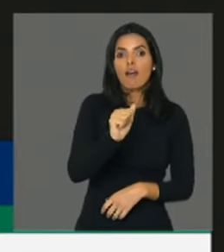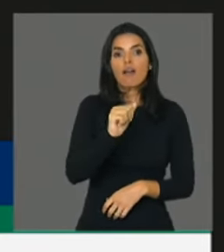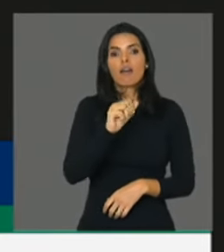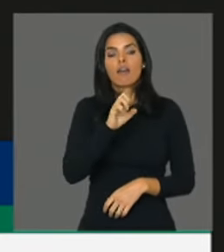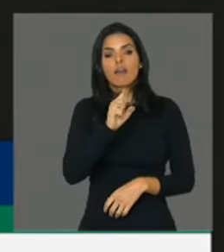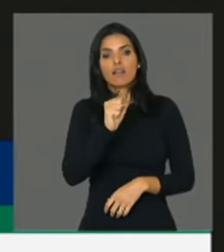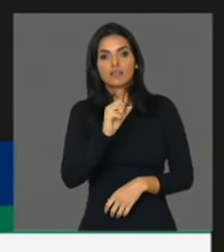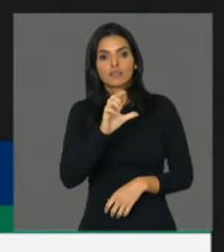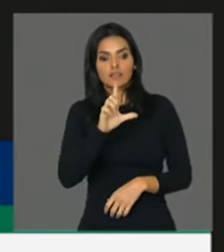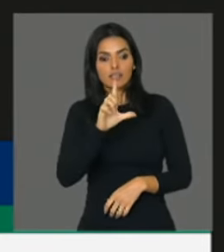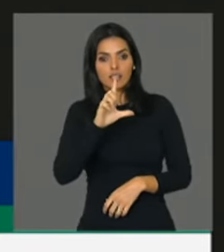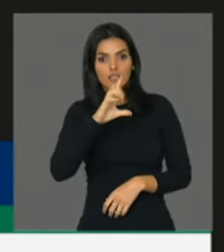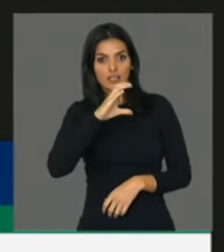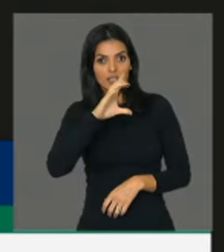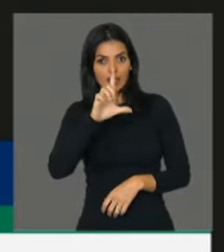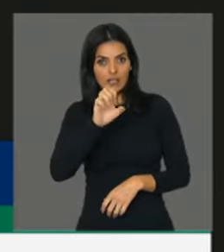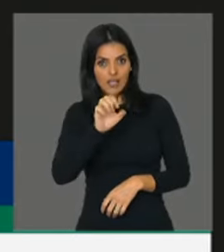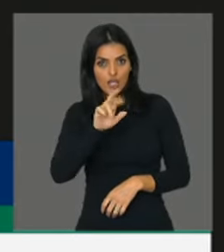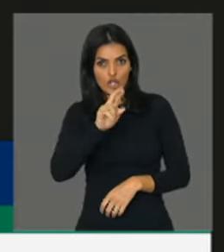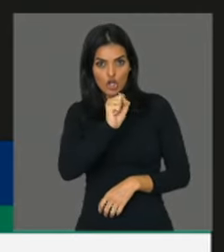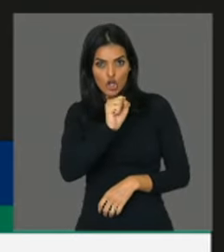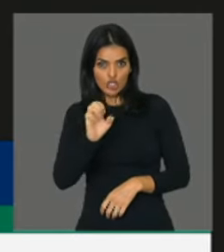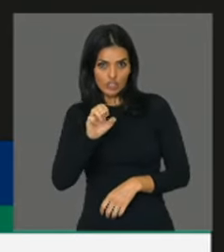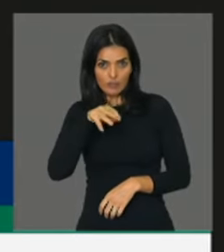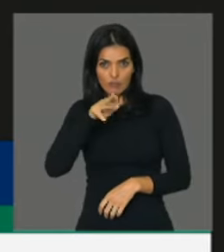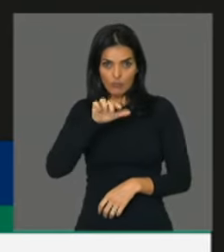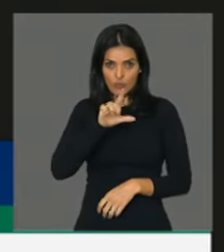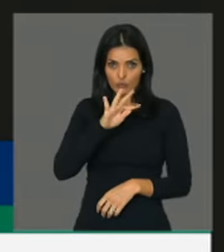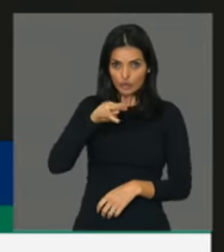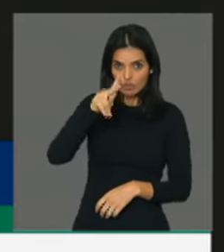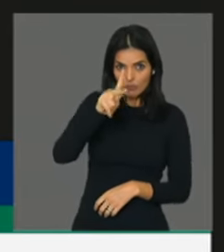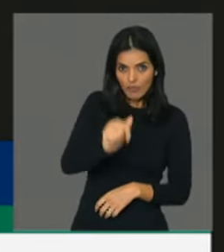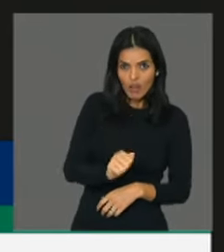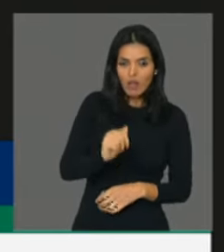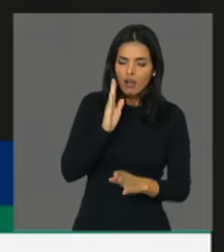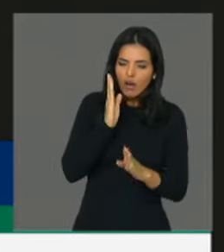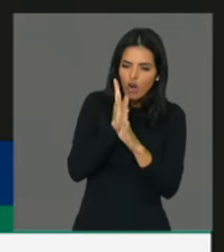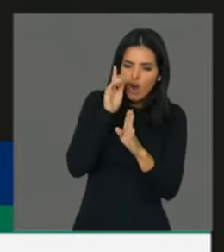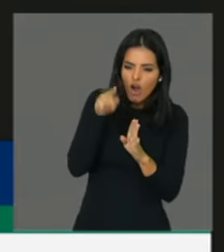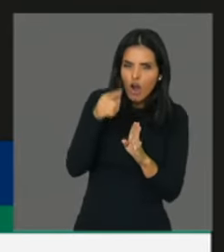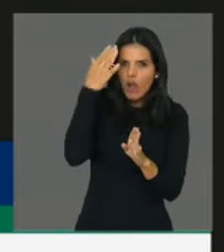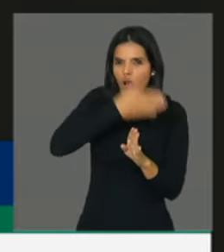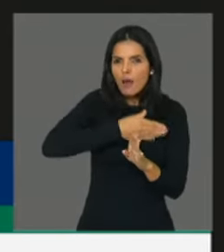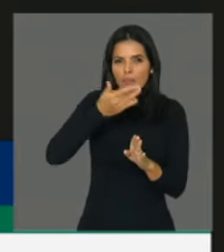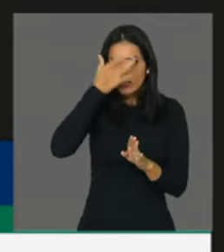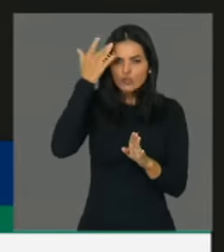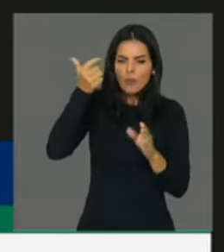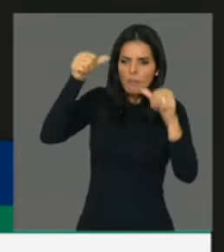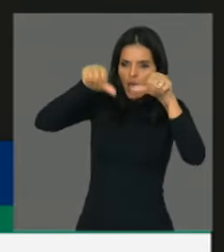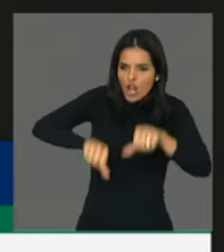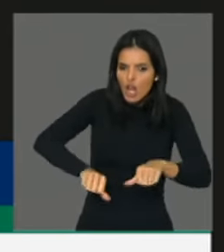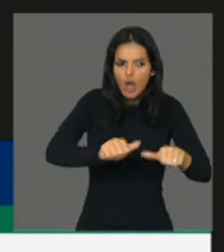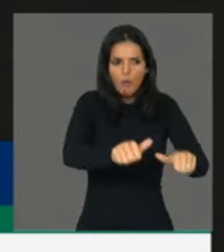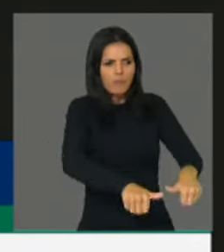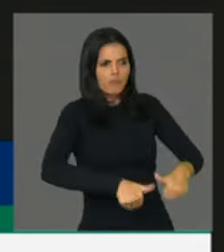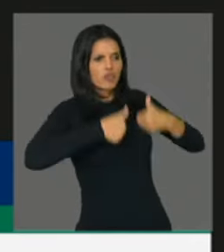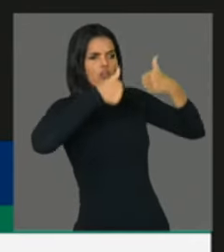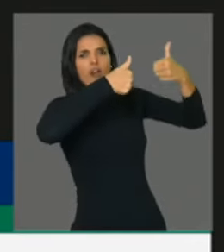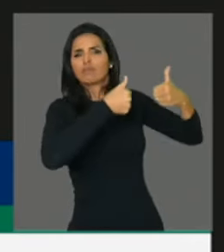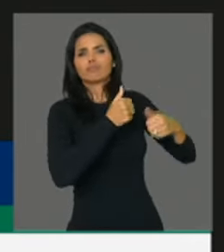ALZHEIMER, DE ELA, DE ESCLEROSE MÚLTIPLA. QUERIA PEDIR TAMBÉM AO PRESIDENTE MARCELO RAMOS E A TODOS OS